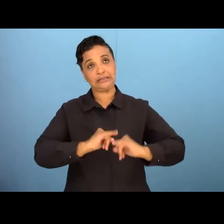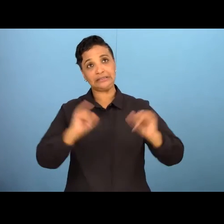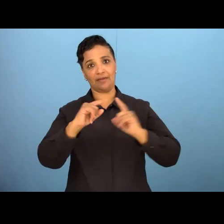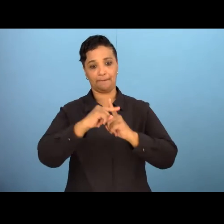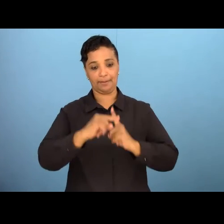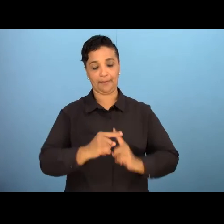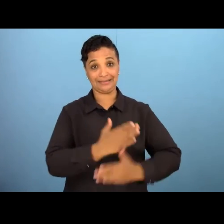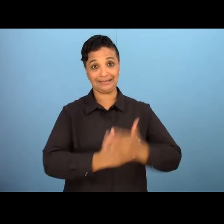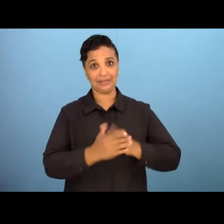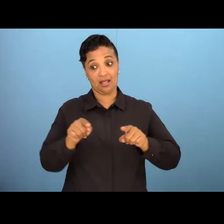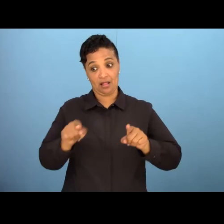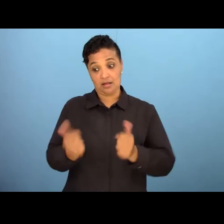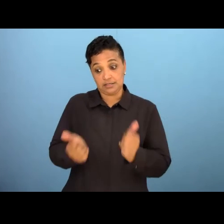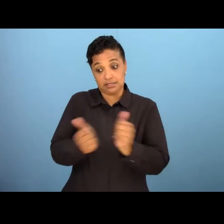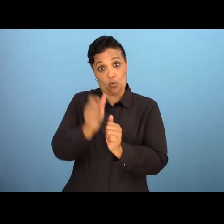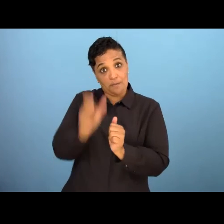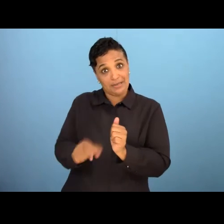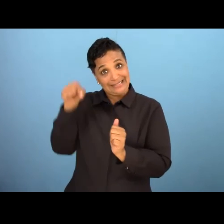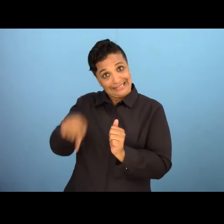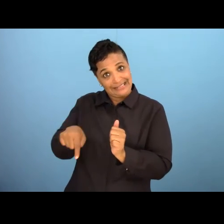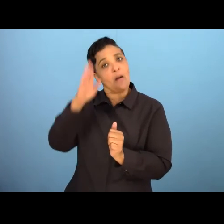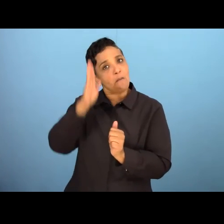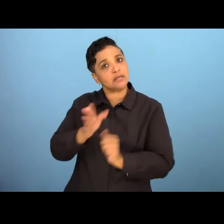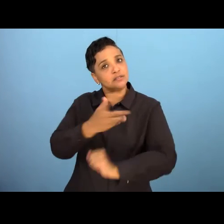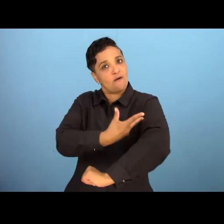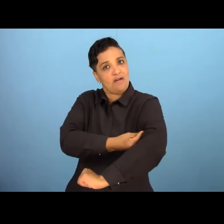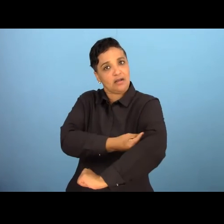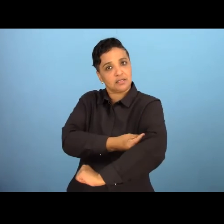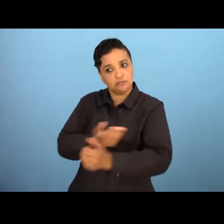el cuidador o las personas cerradas con, aquellas personas o personas con